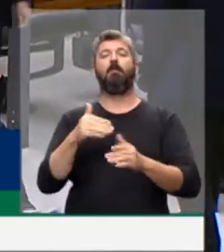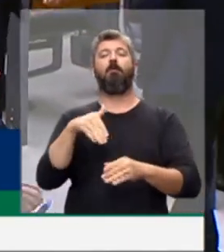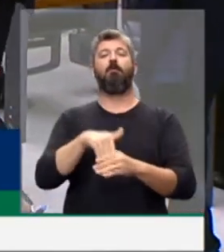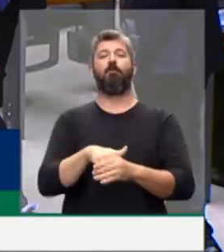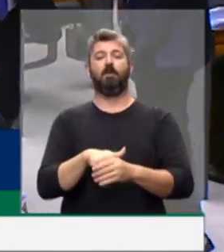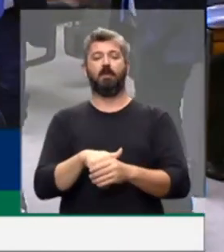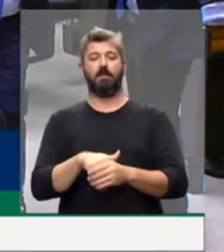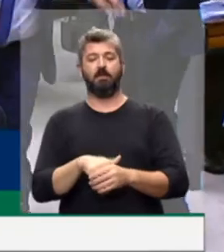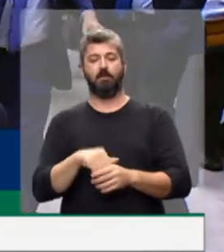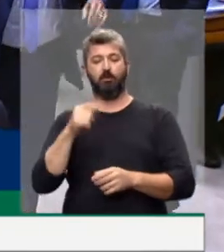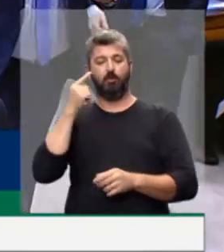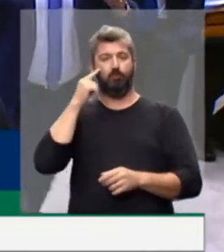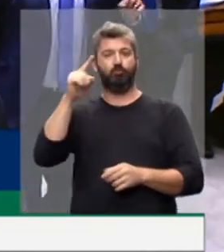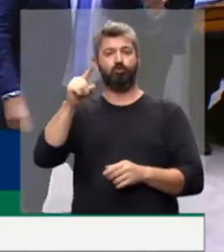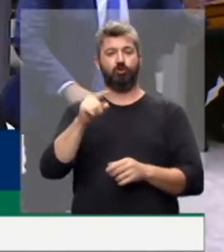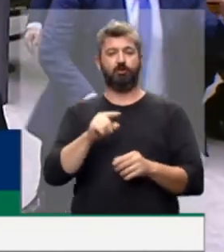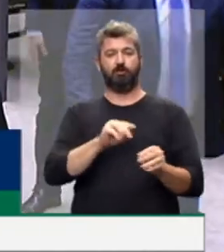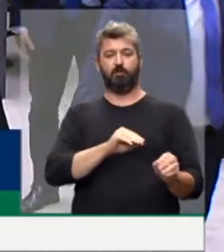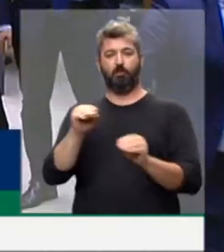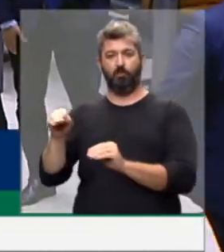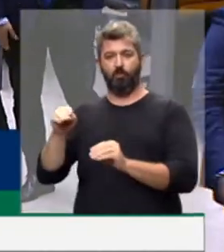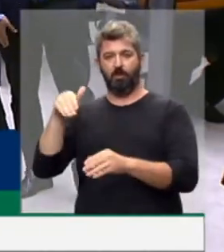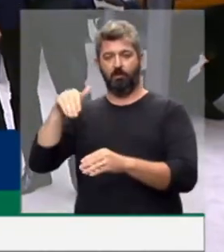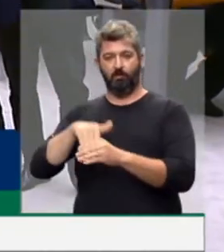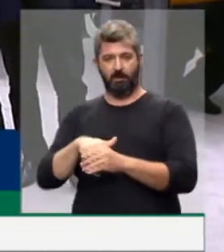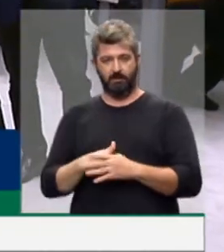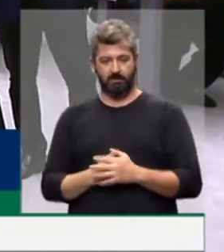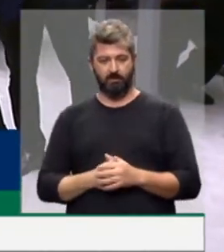AGORA SENDO VOTADO PARA QUE AS PESSOAS ESTÃO LIGADAS, ESTAVA FALANDO DESSE CRIM DE